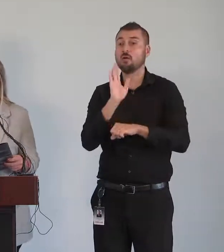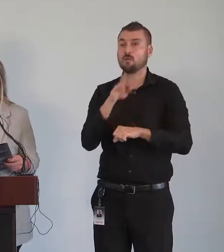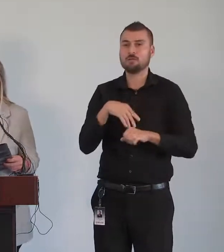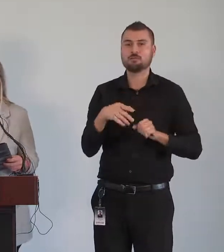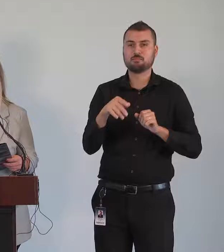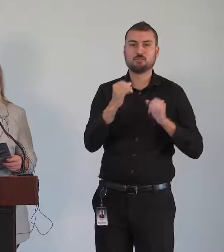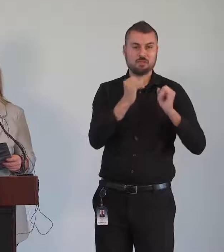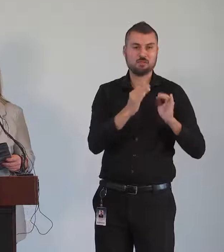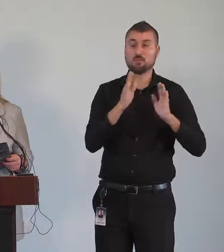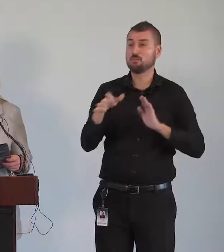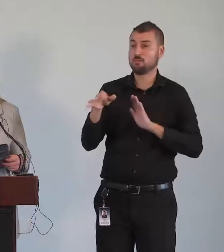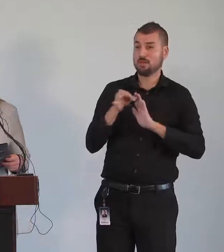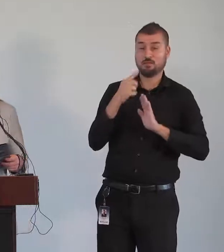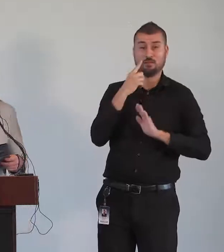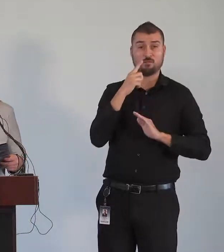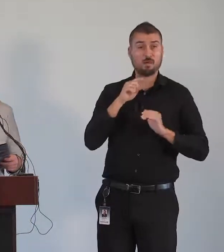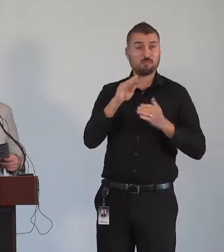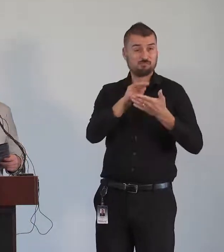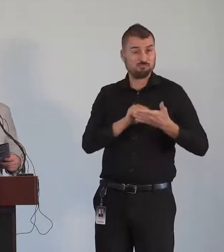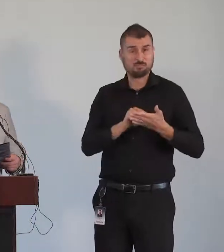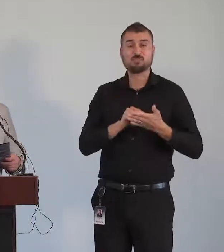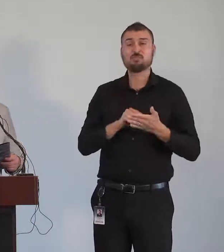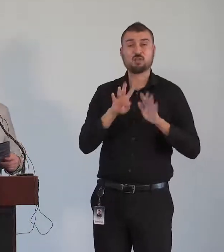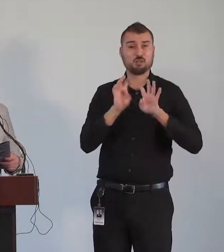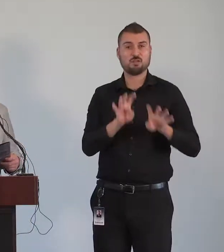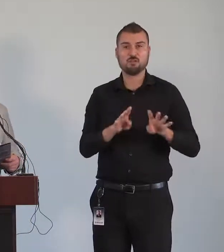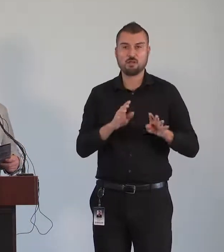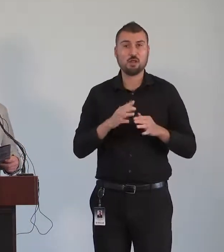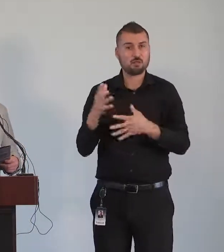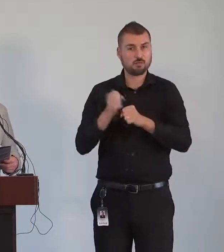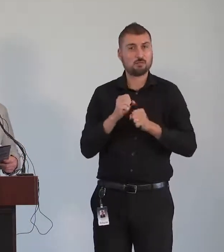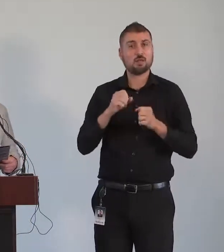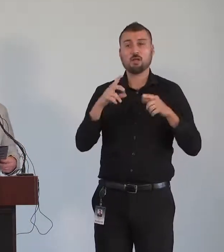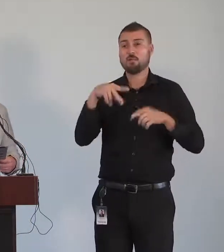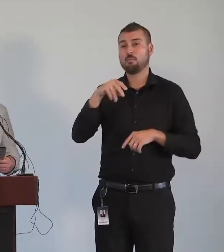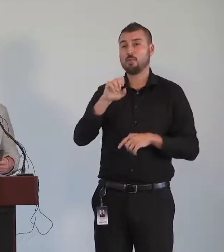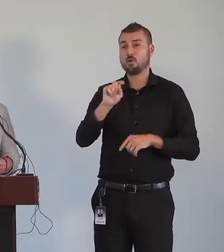completar la encuesta recibirán una postal en el correo ofreciéndoles completar una encuesta